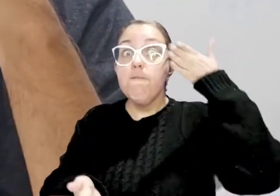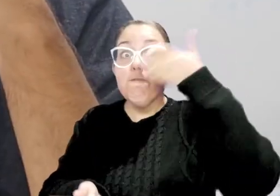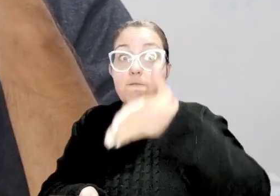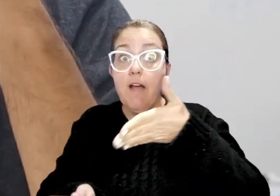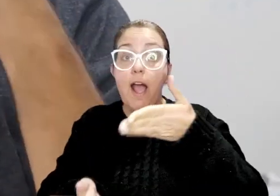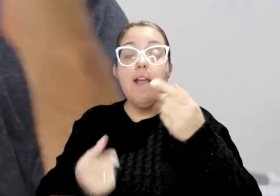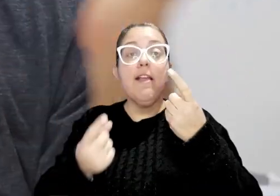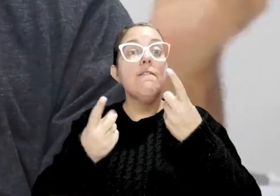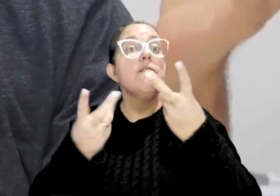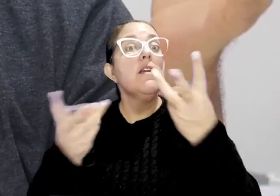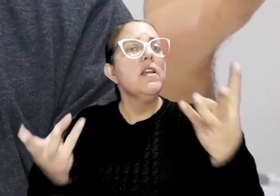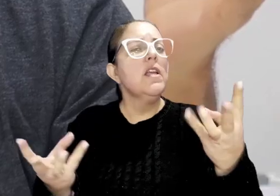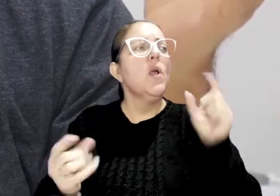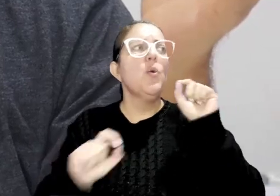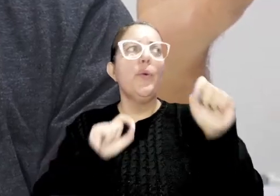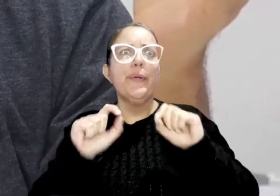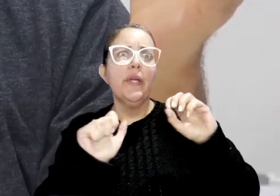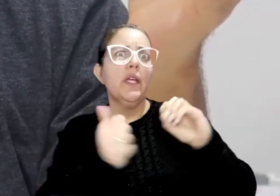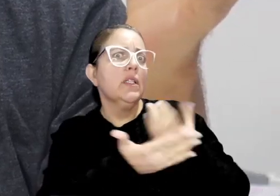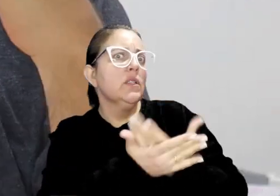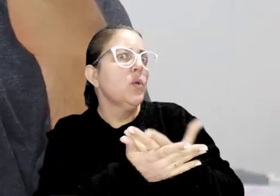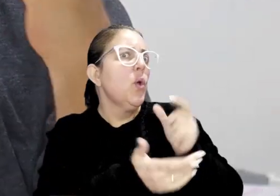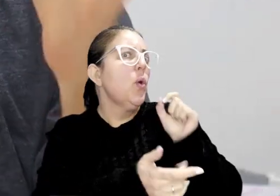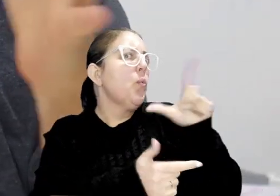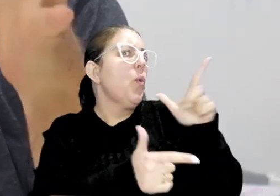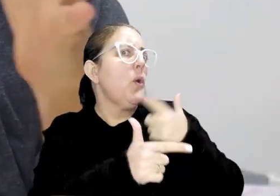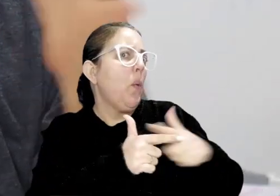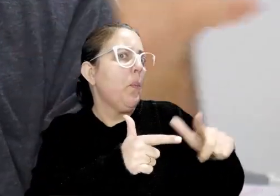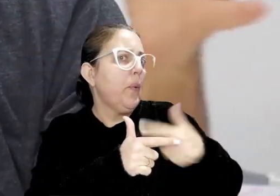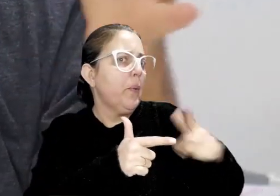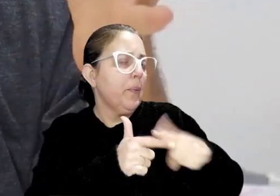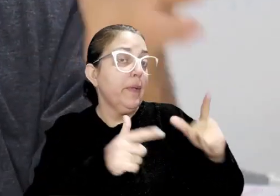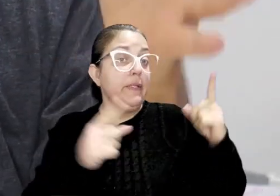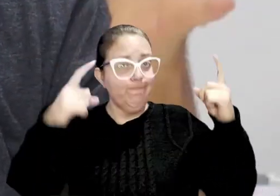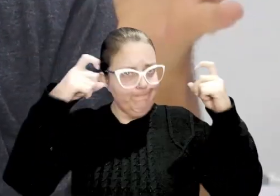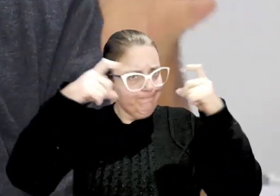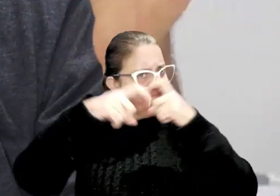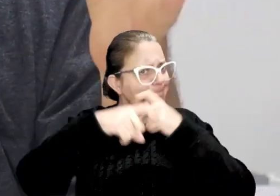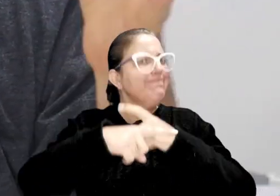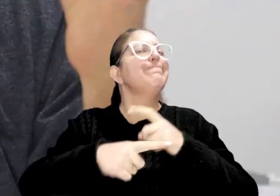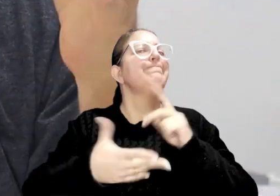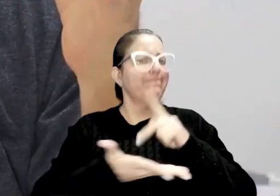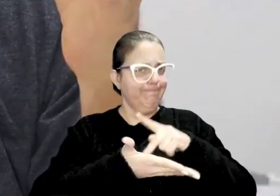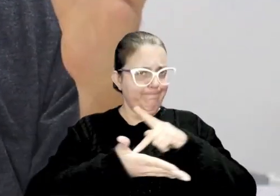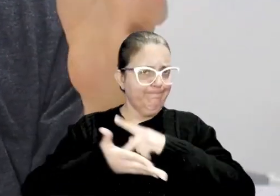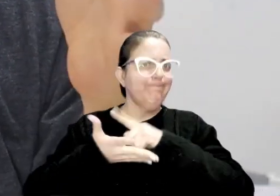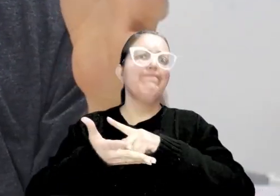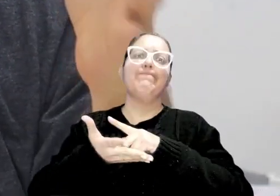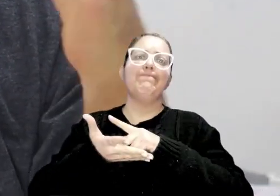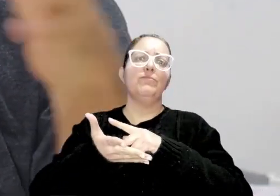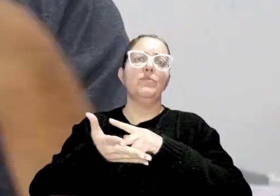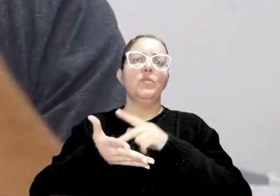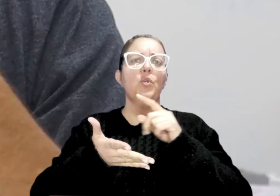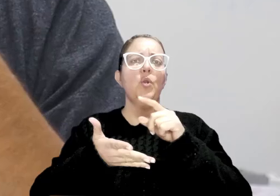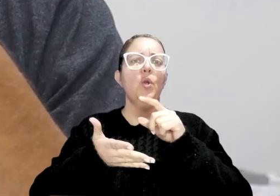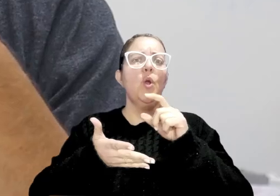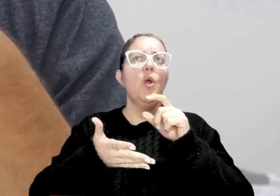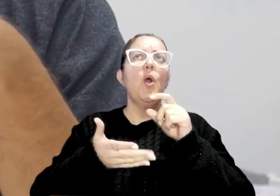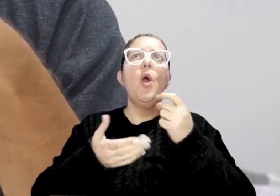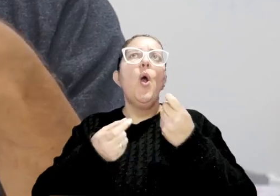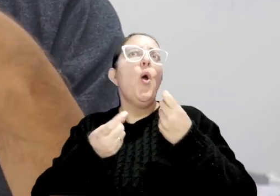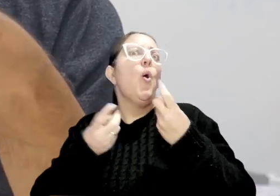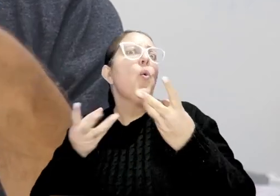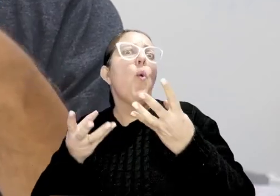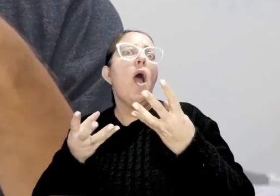e que é muito difícil porque Qual a a o parâmetro né é o parâmetro da vida ur é o parâmetro da vida